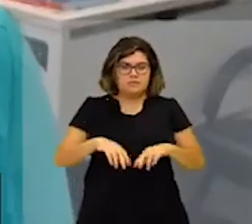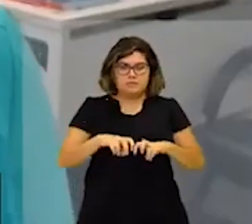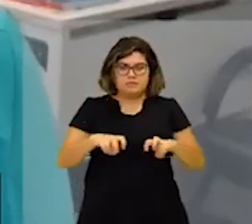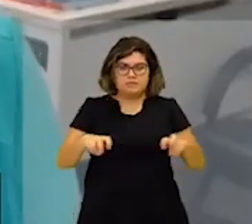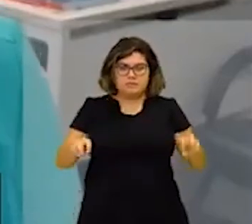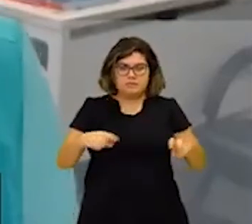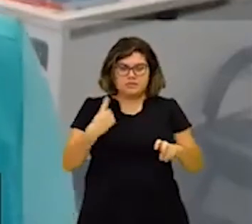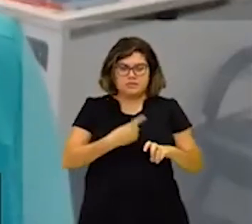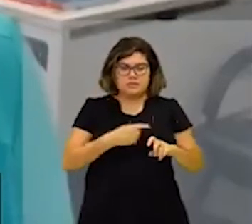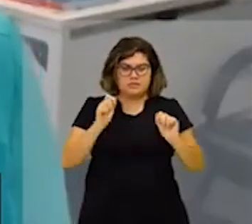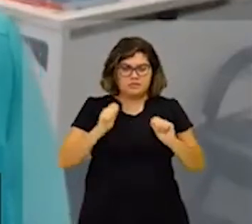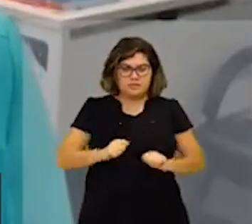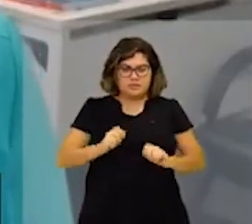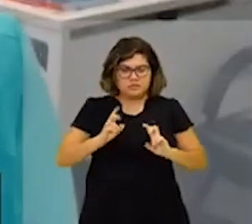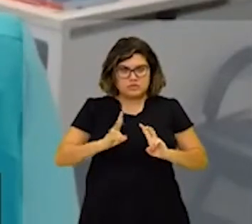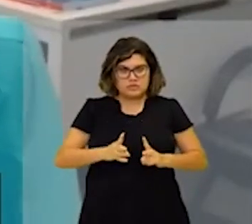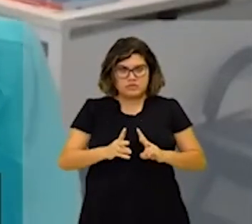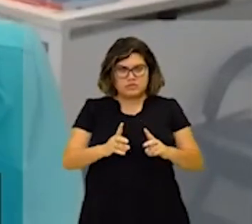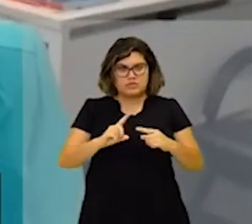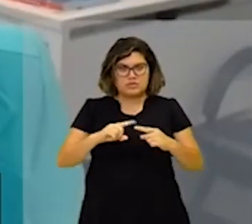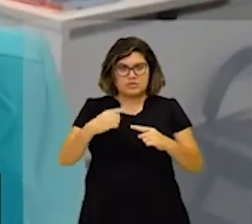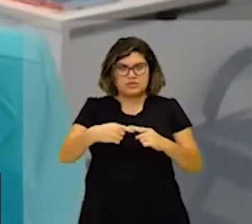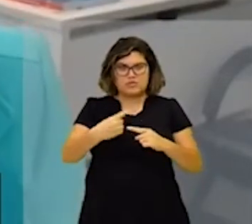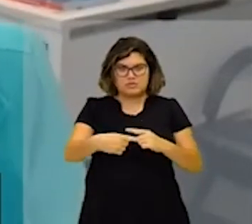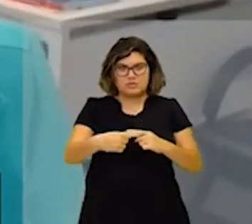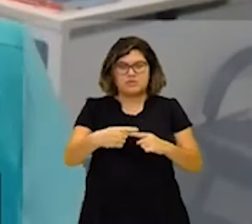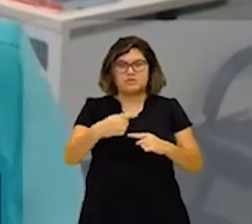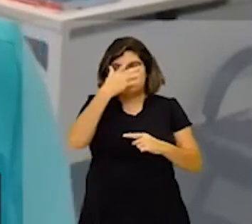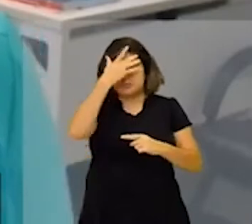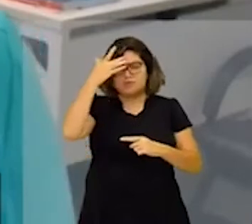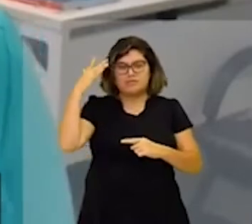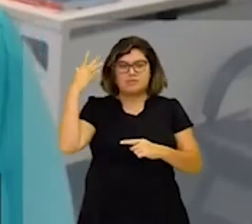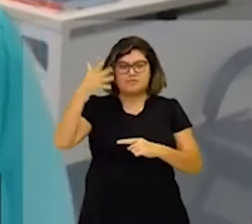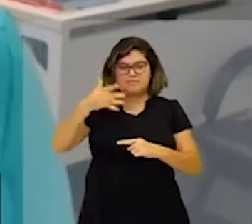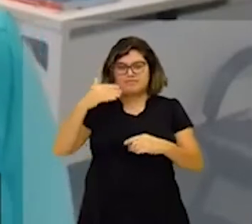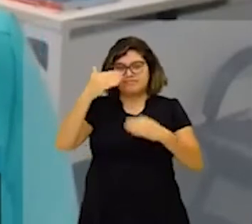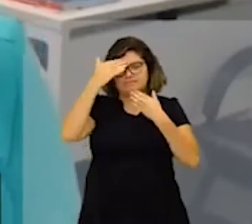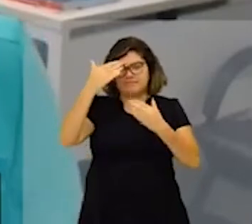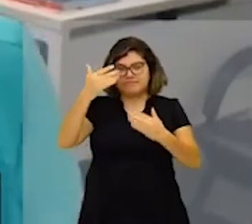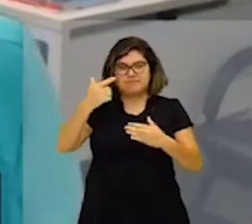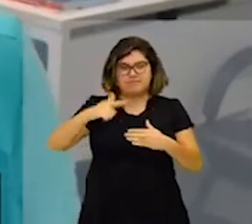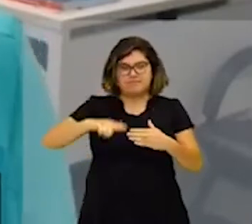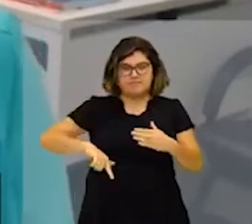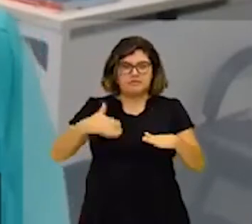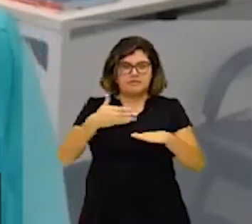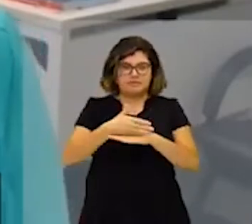dar andamento para as próximas mesas agradecendo mais uma vez a participação a presença de todos